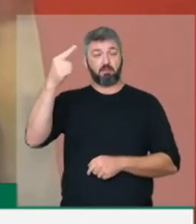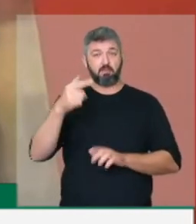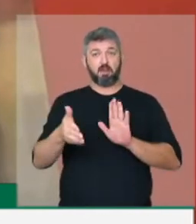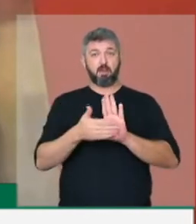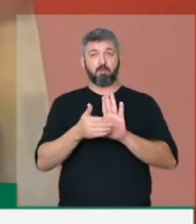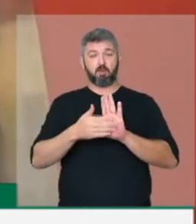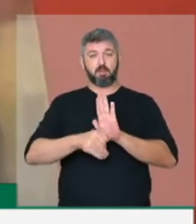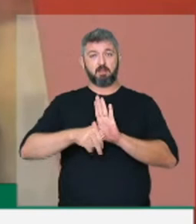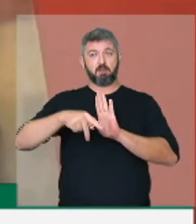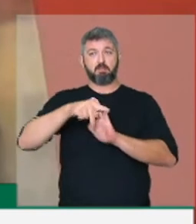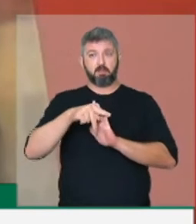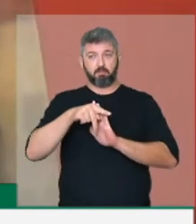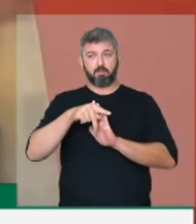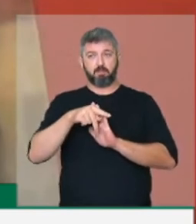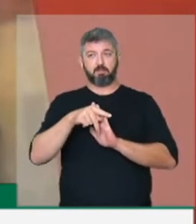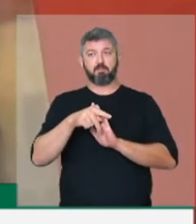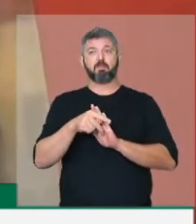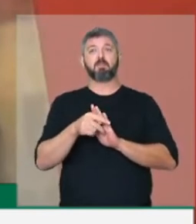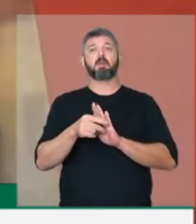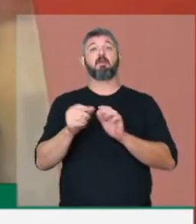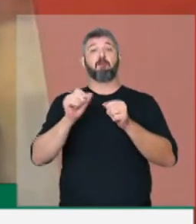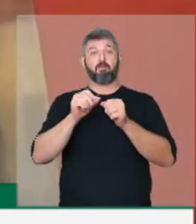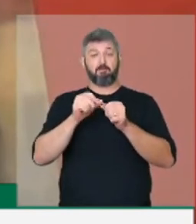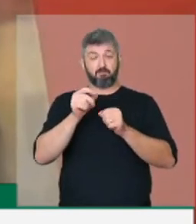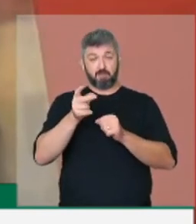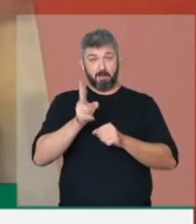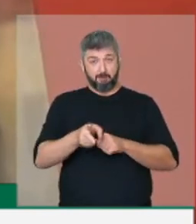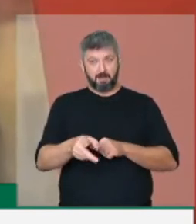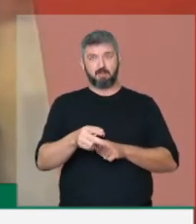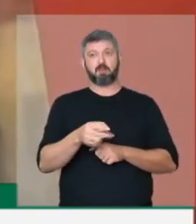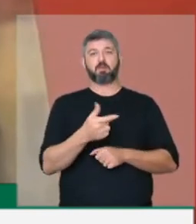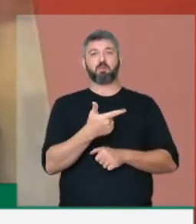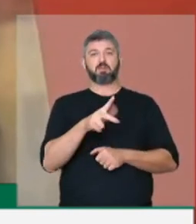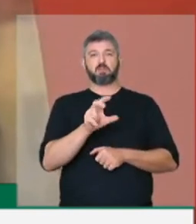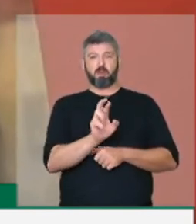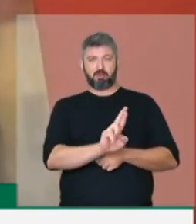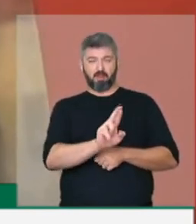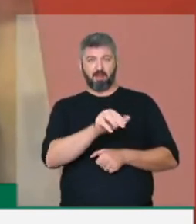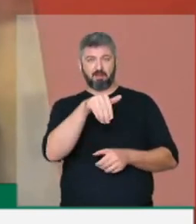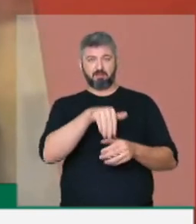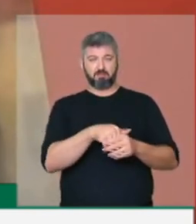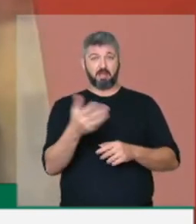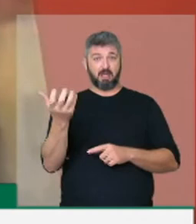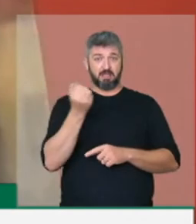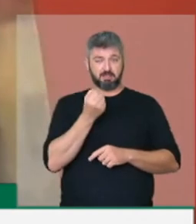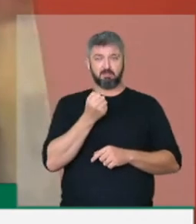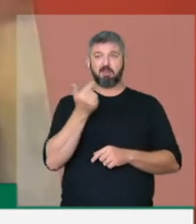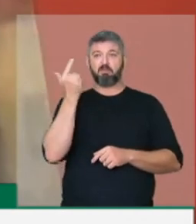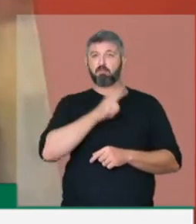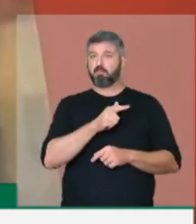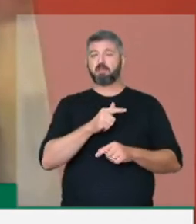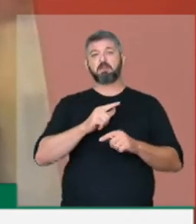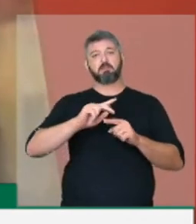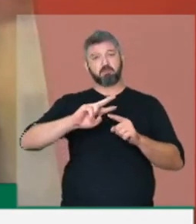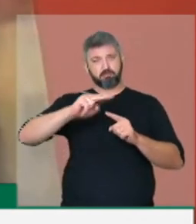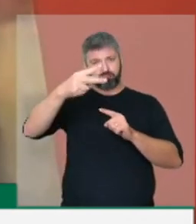VOTAÇÃO NA SEMANA QUE VEM A MEDIDA PROVISÓRIA QUE TODOS IU AUXÍLIO EMERGENCIAL DE APENAS 250 REAIS PARA QUE NÓS POSSAMOS RECOLOCAR EM 600 REAIS. O MÍNIMO É 600 REAIS